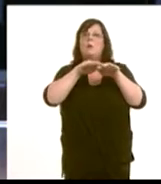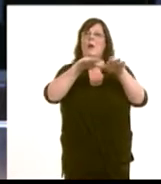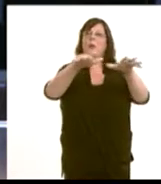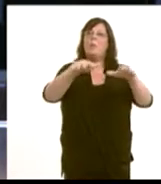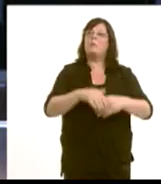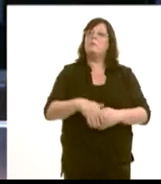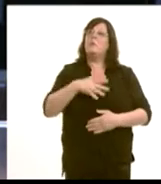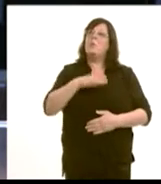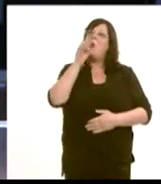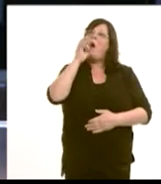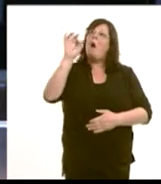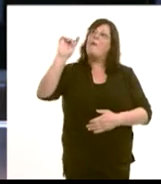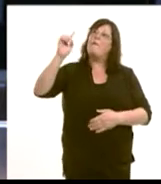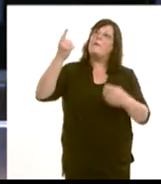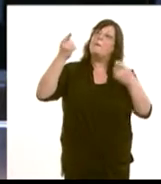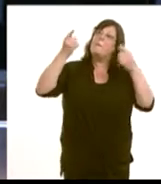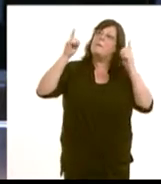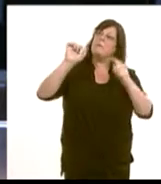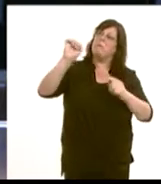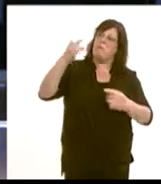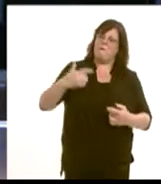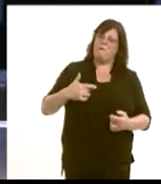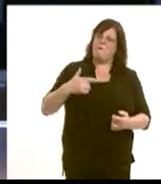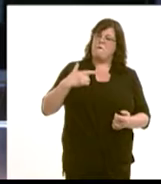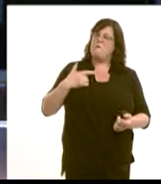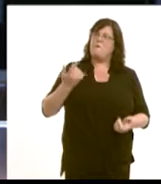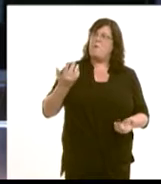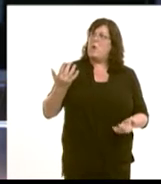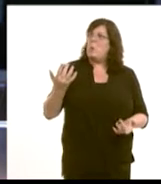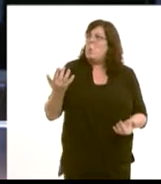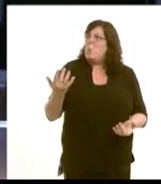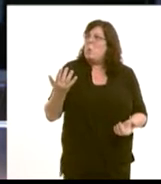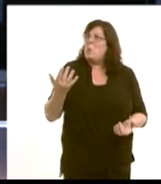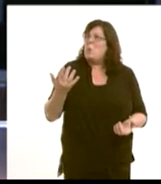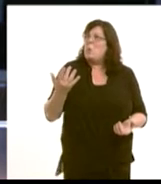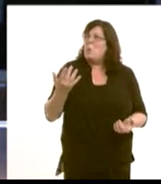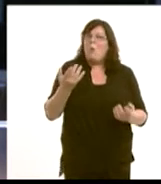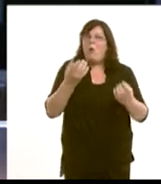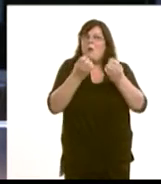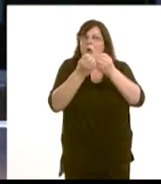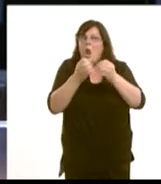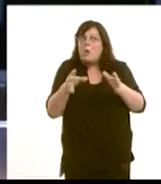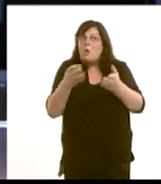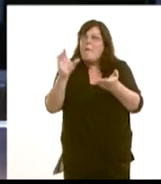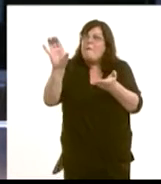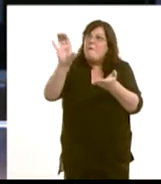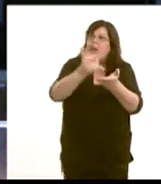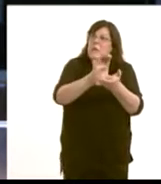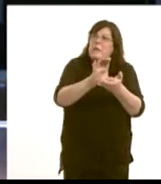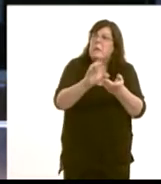A gaf i ofyn beth yw barn y Prif Weinidog ynglyn ‚ír posibilrwydd o golli y ffynhonnell